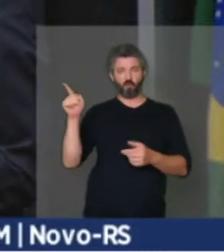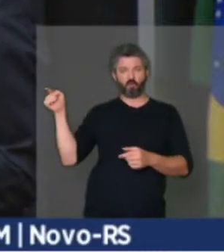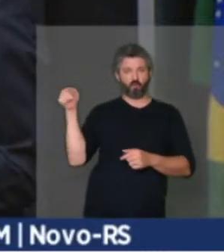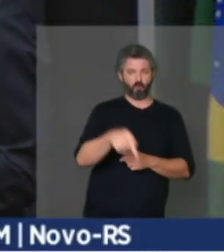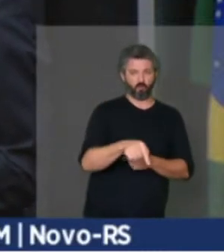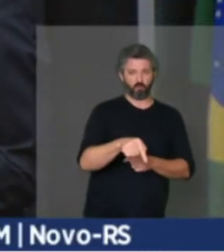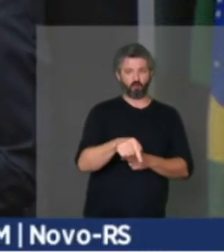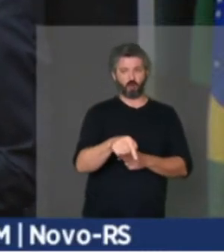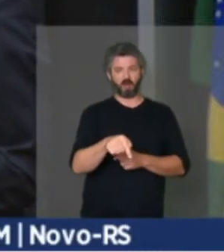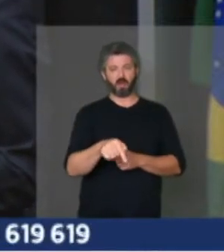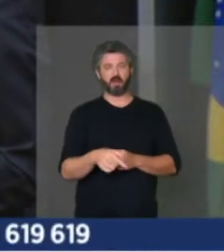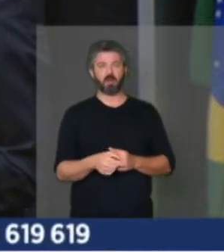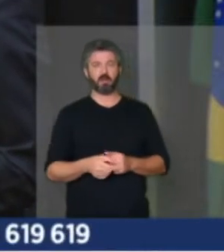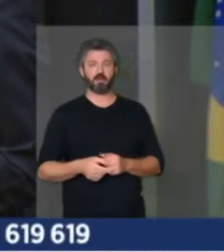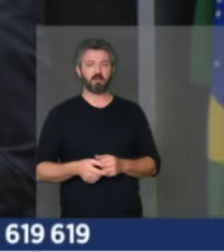ÁUDIO] [SOA A CAMPAINHA] COM UMA CONVOCAÇÃO QUE PARECE